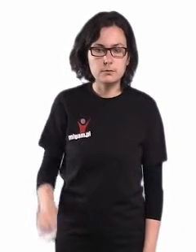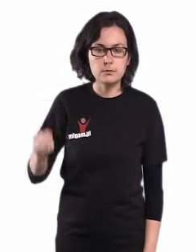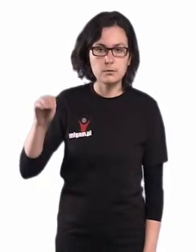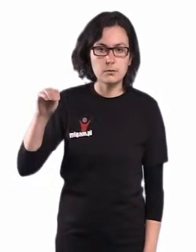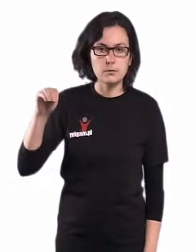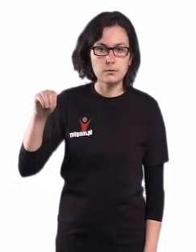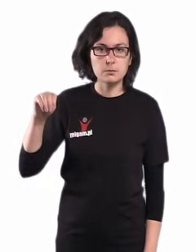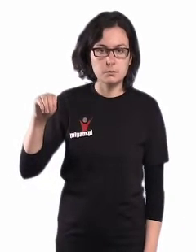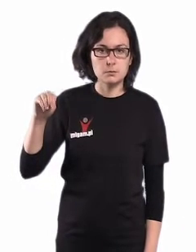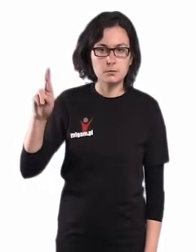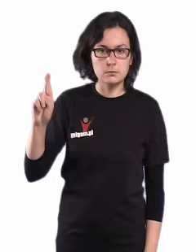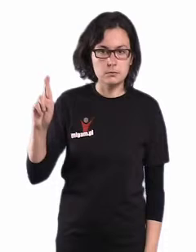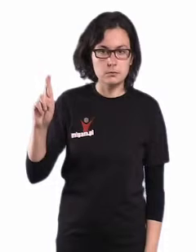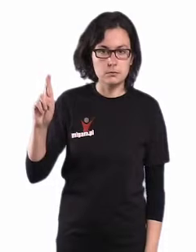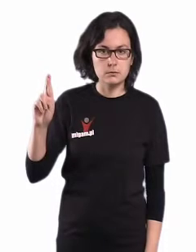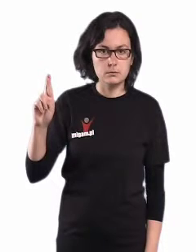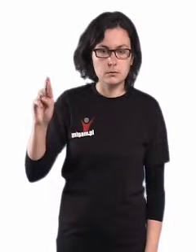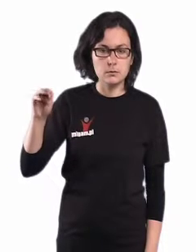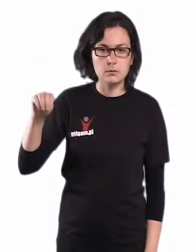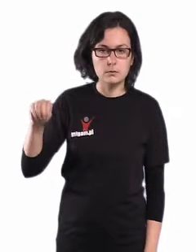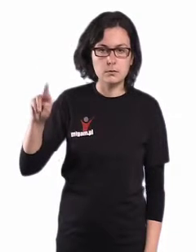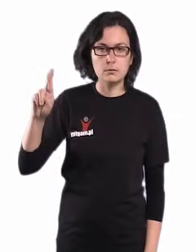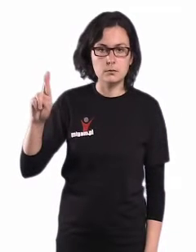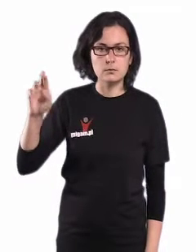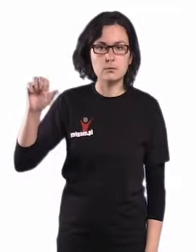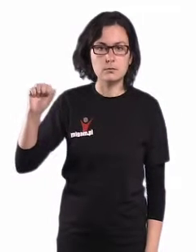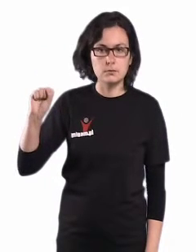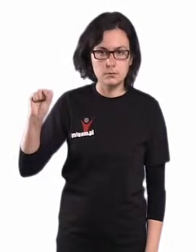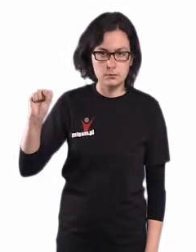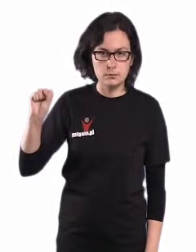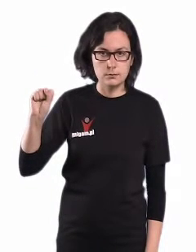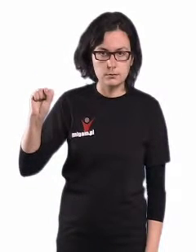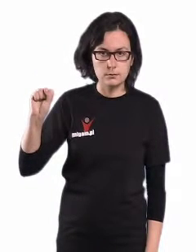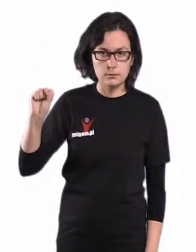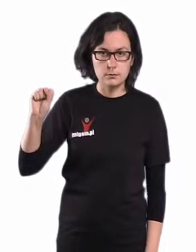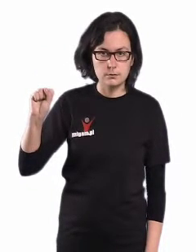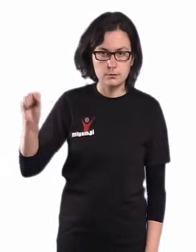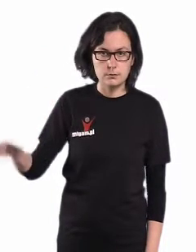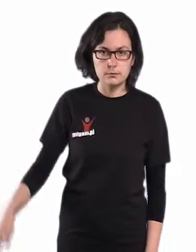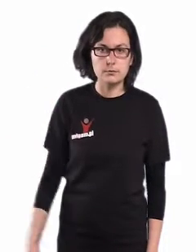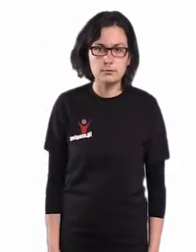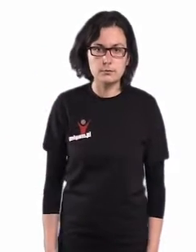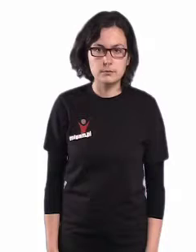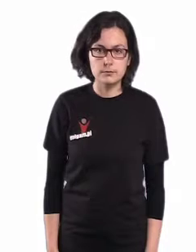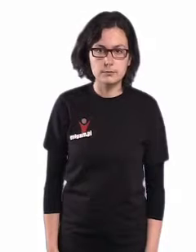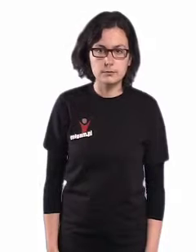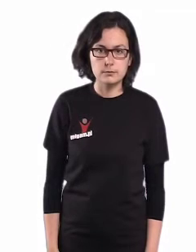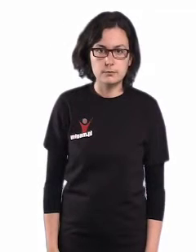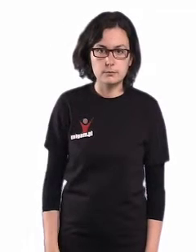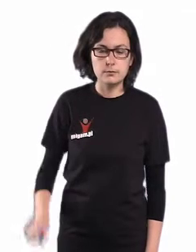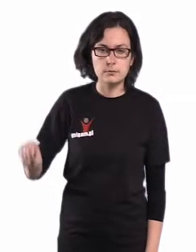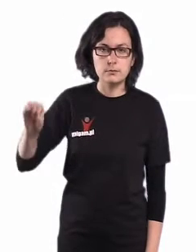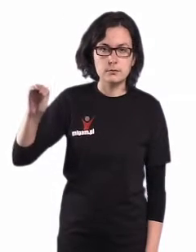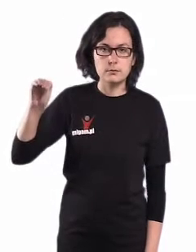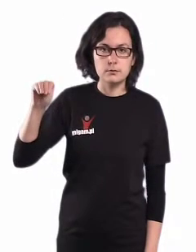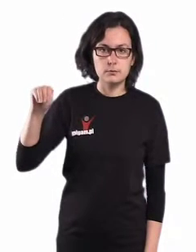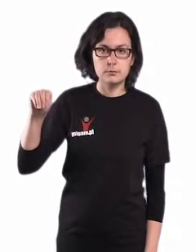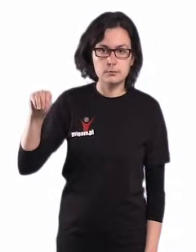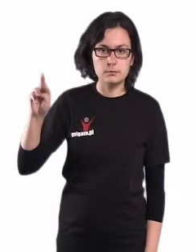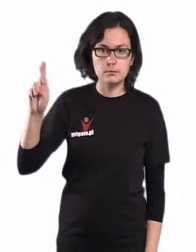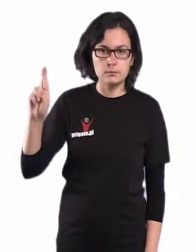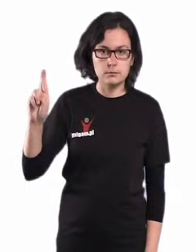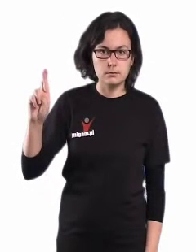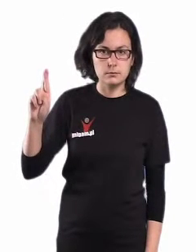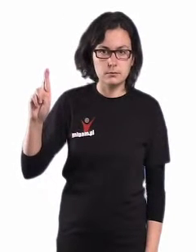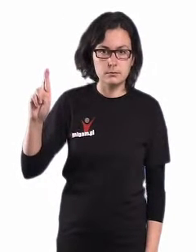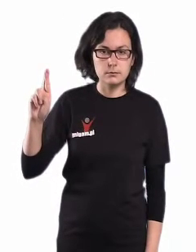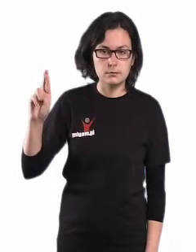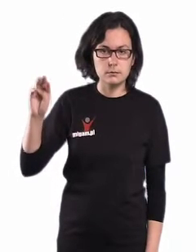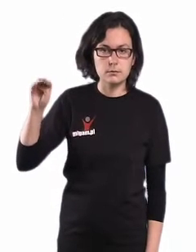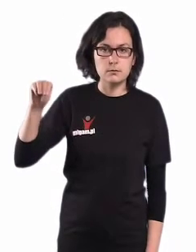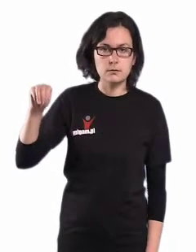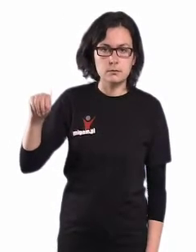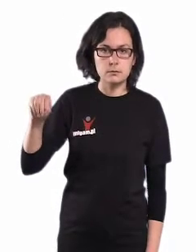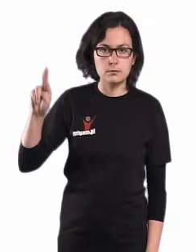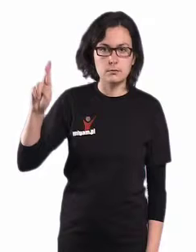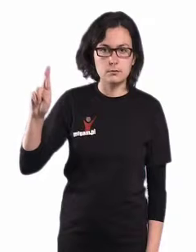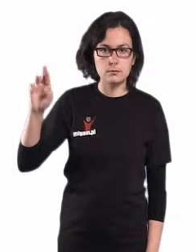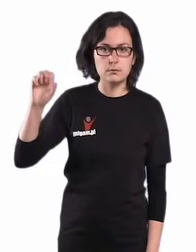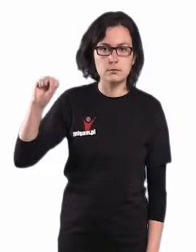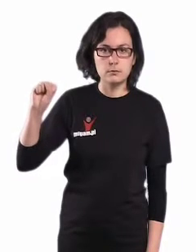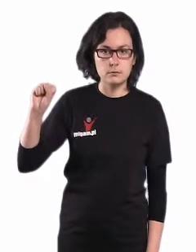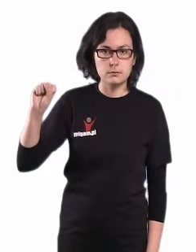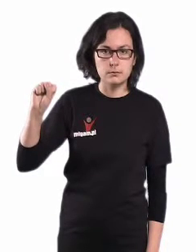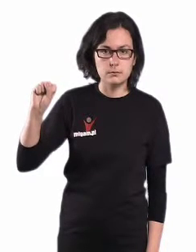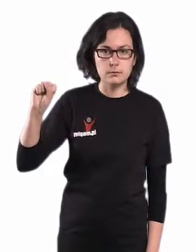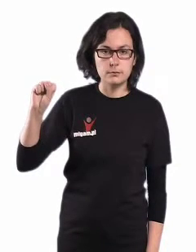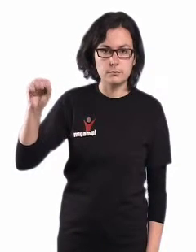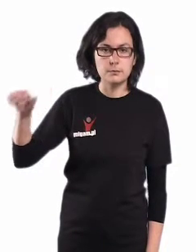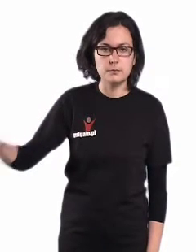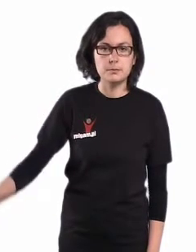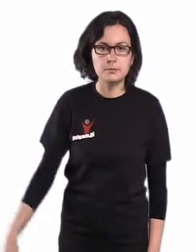Mr and Mrs